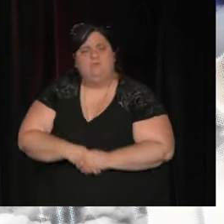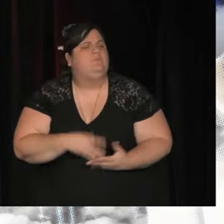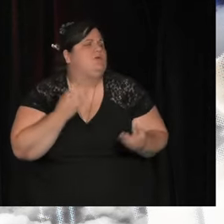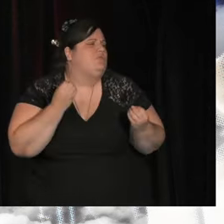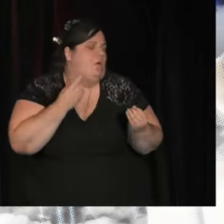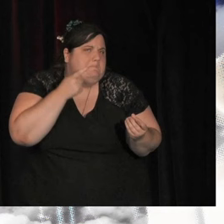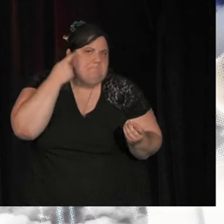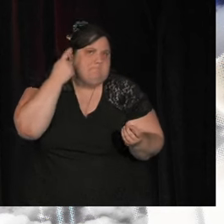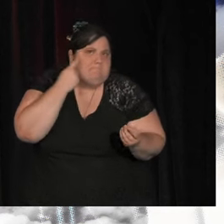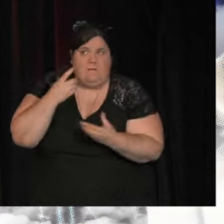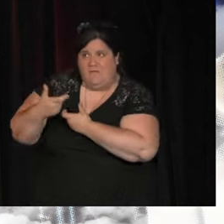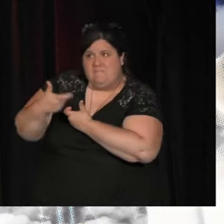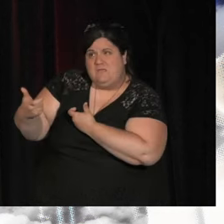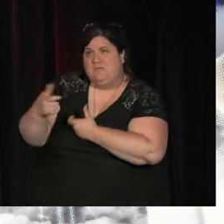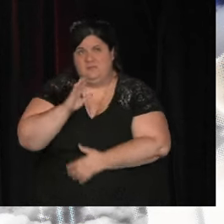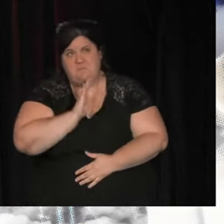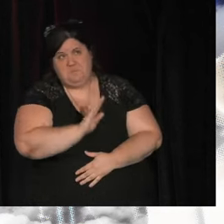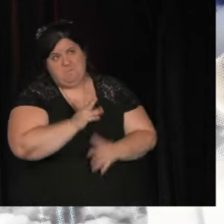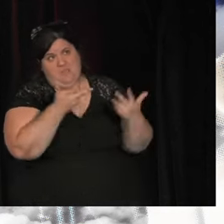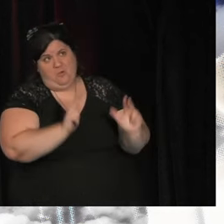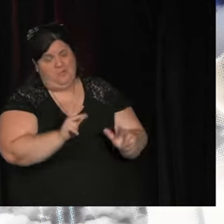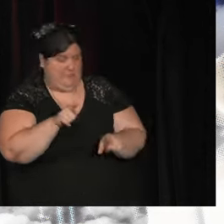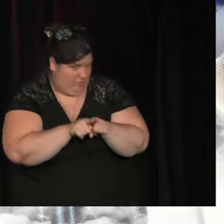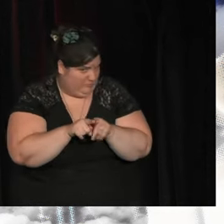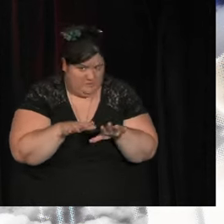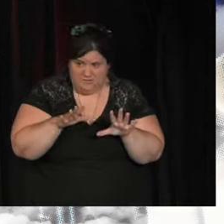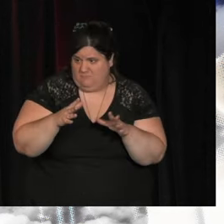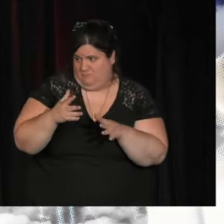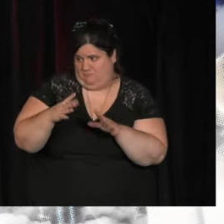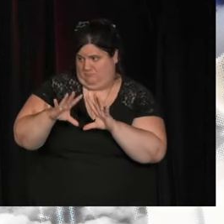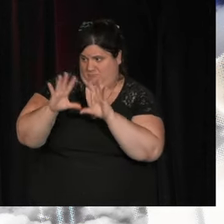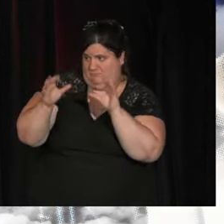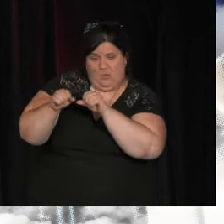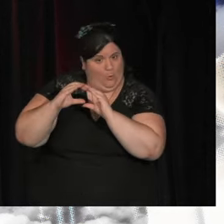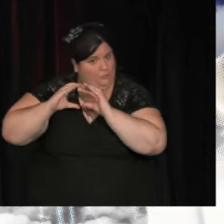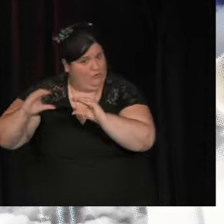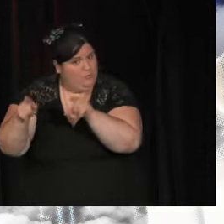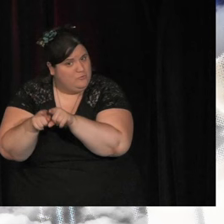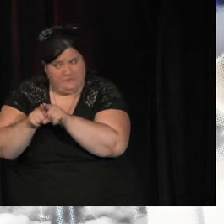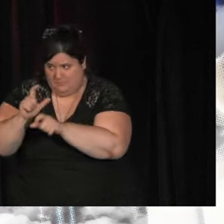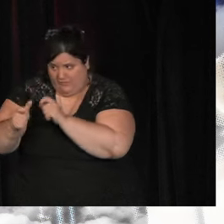en fait, le marché des consoles du FPS est énormissime. Donc là aussi, il y a eu un gros effort qui a été fait pour faire